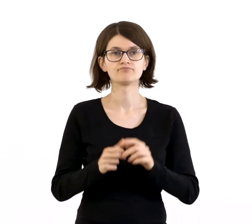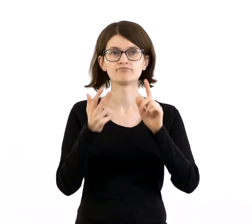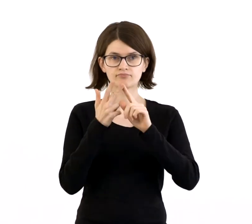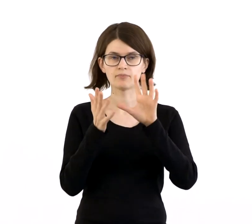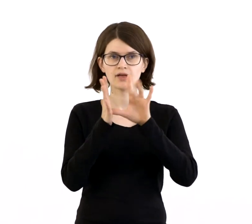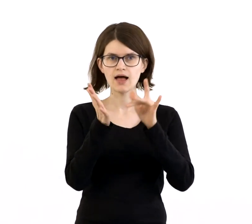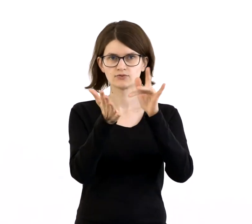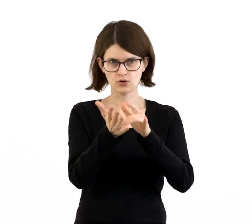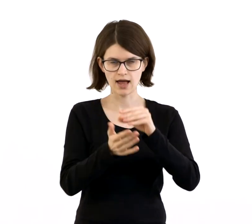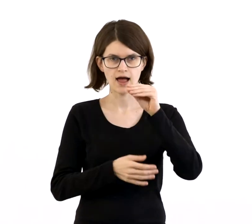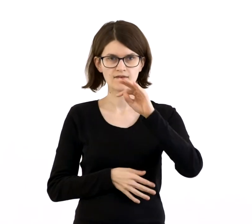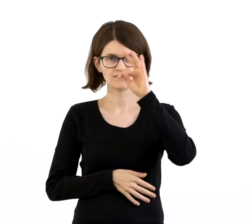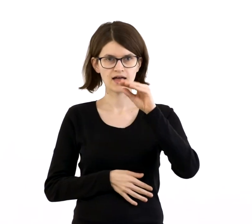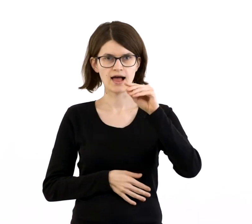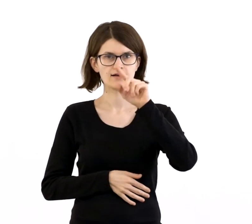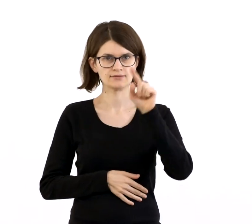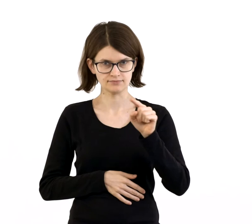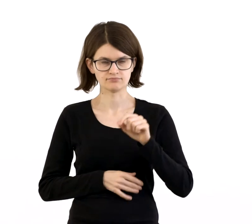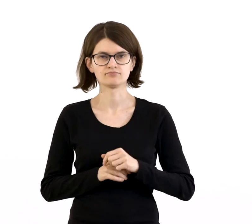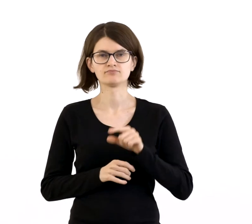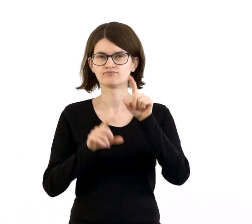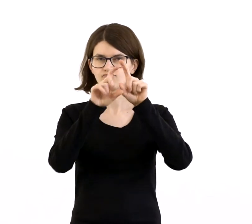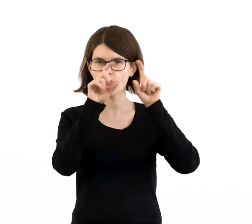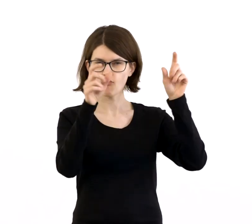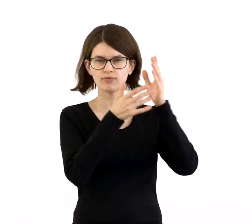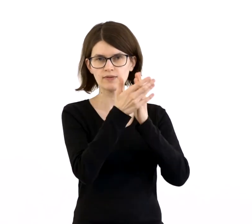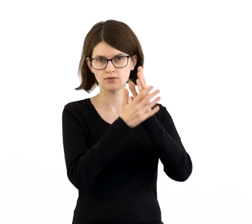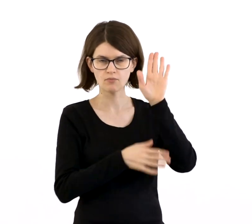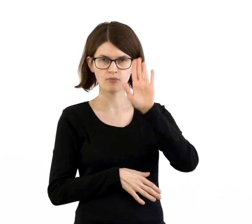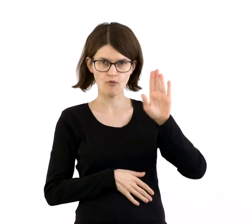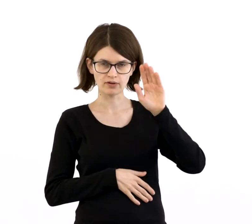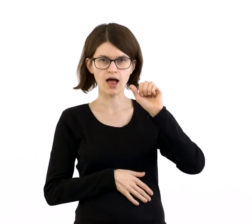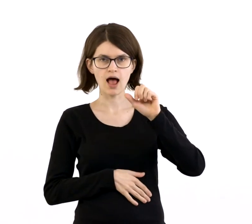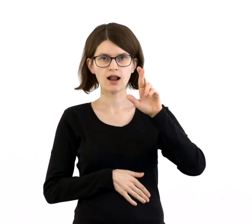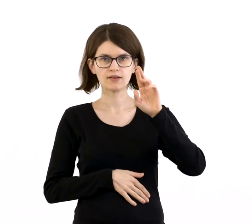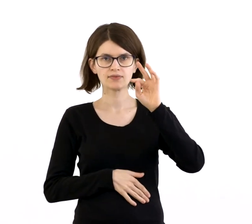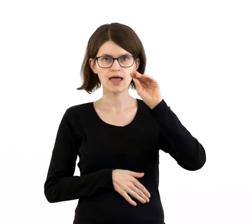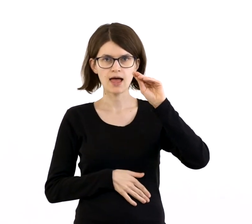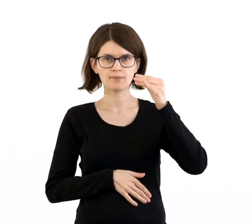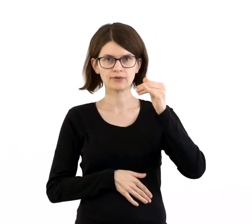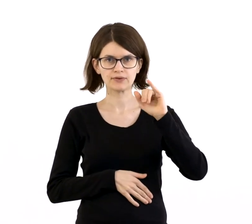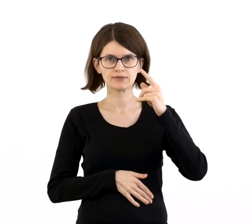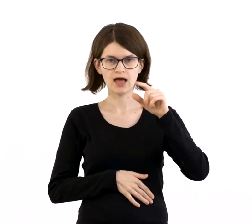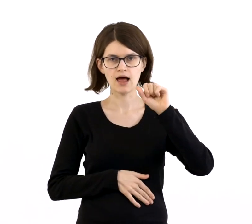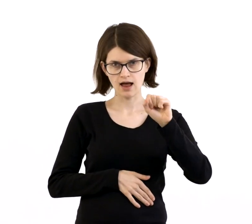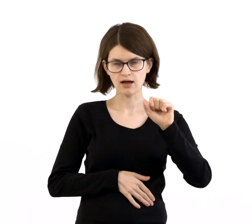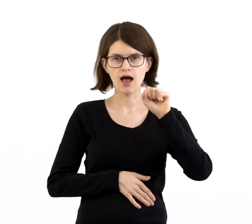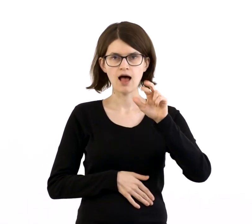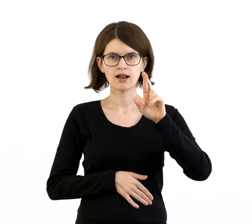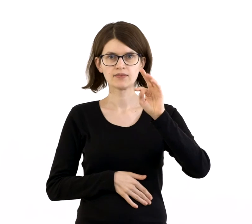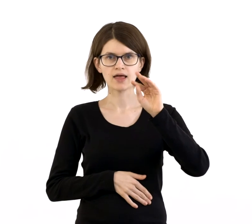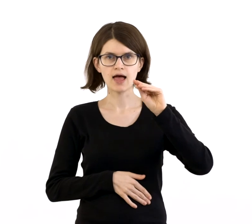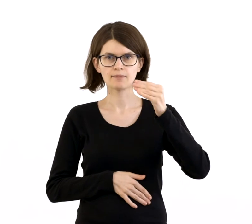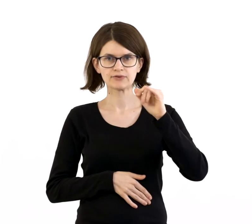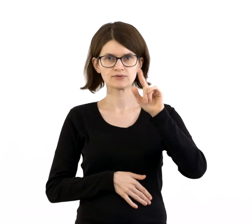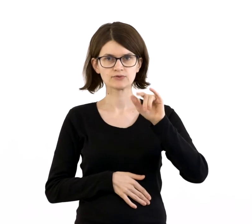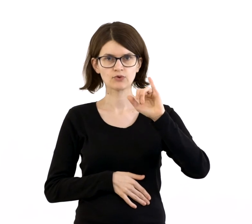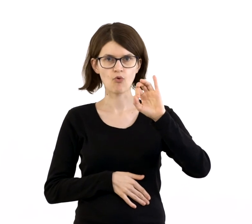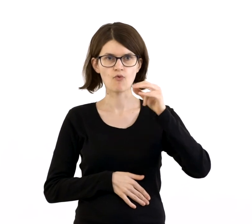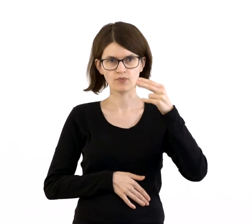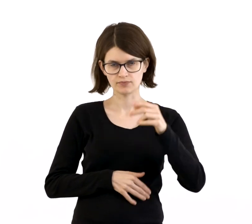świątynia bogini wojny Artemidy Artemizjon w Efezie